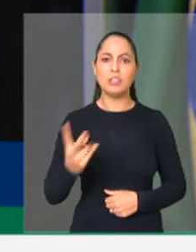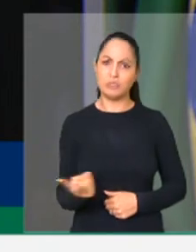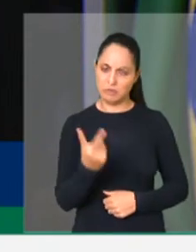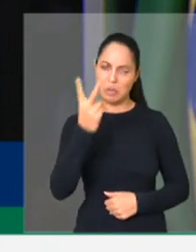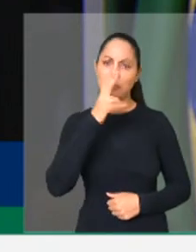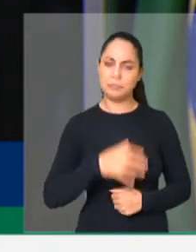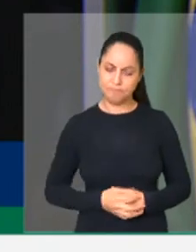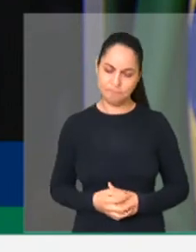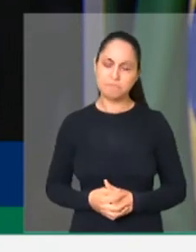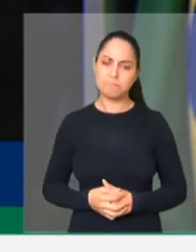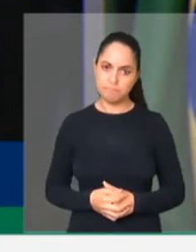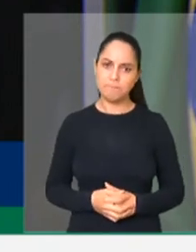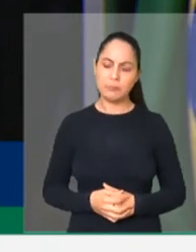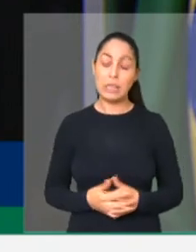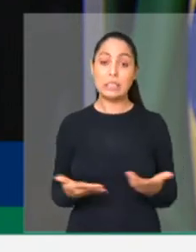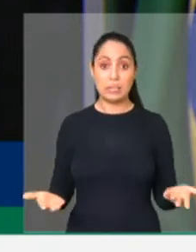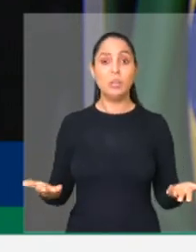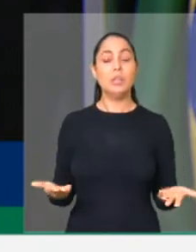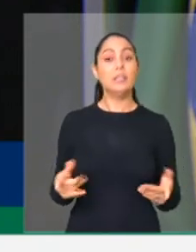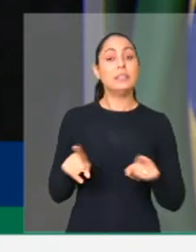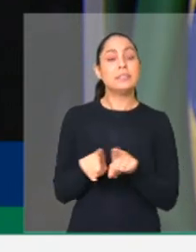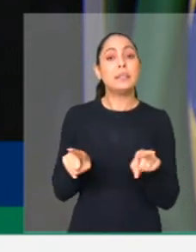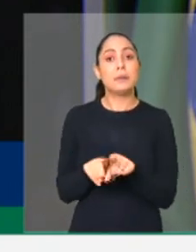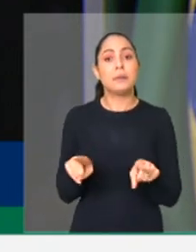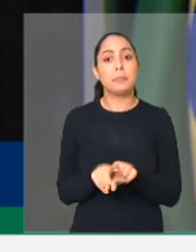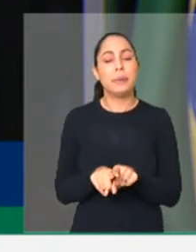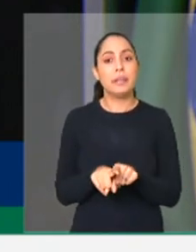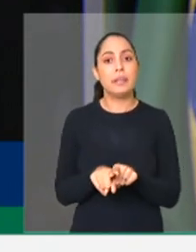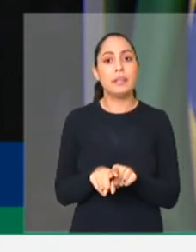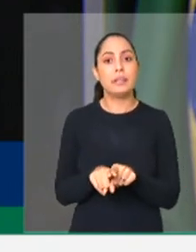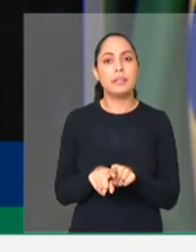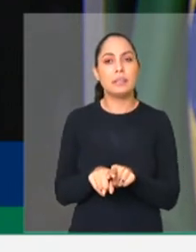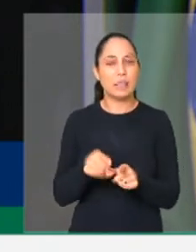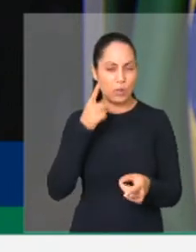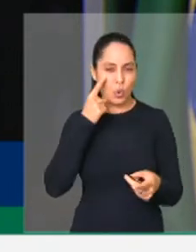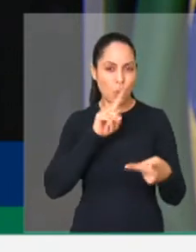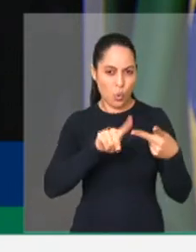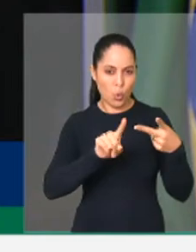PRECATÓRIOS DO FUNDEF. E EU JUNTO COM VÁRIOS OUTROS DEPUTADOS NÓS... TRABALHAMOS MUITO NA ARTICULAÇÃO PARA